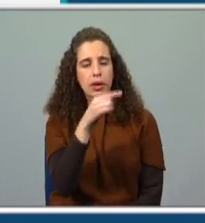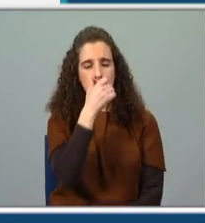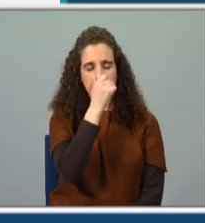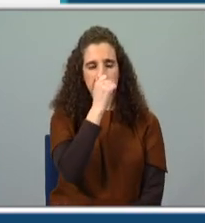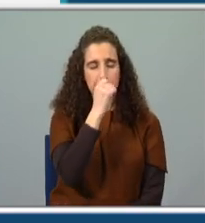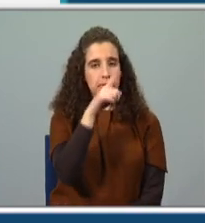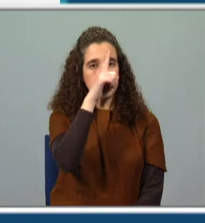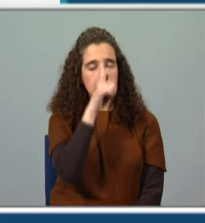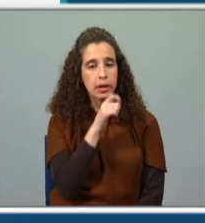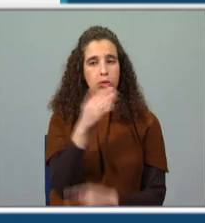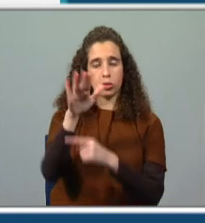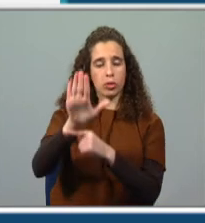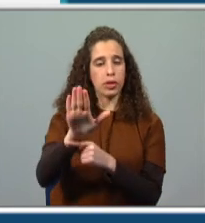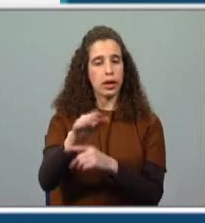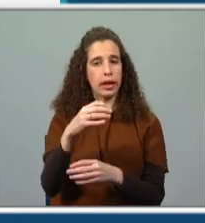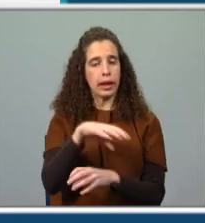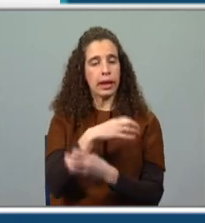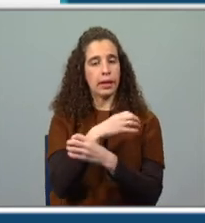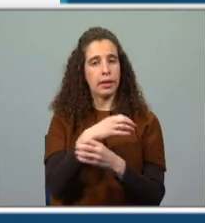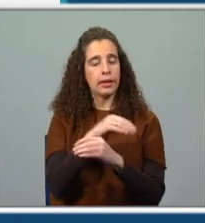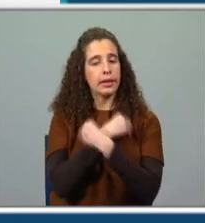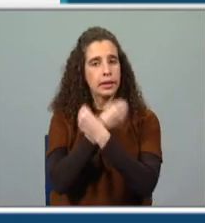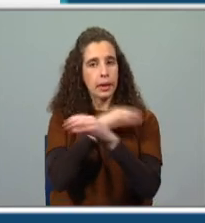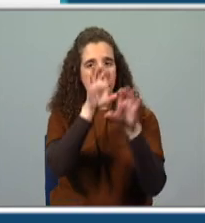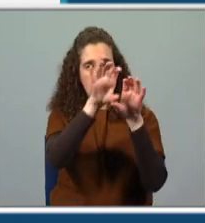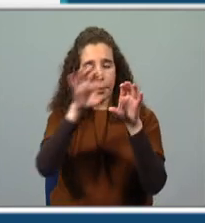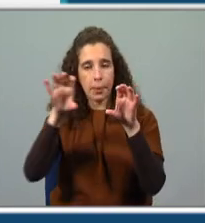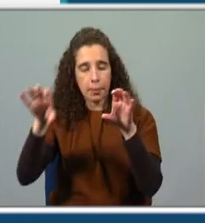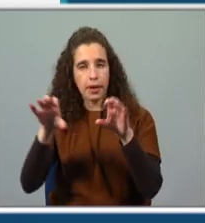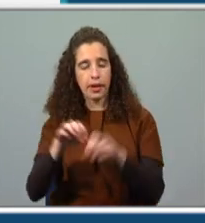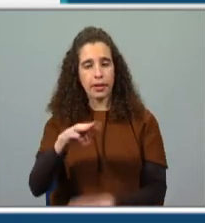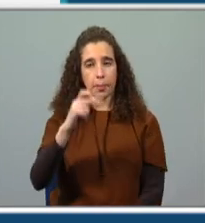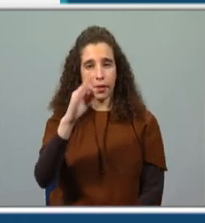recordam-se do exemplo da banda desenhada da Mafalda muito bem 記住樂隊的例子Mafalda畫的很好